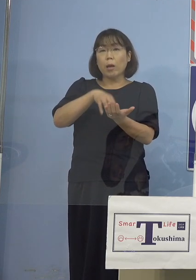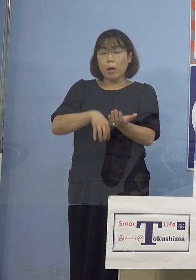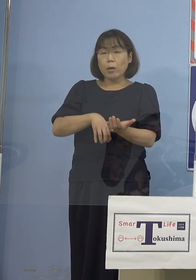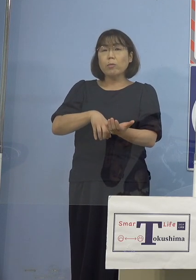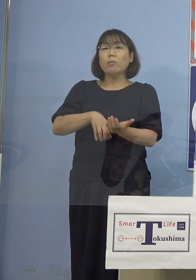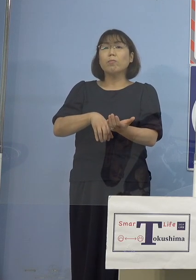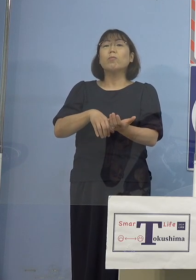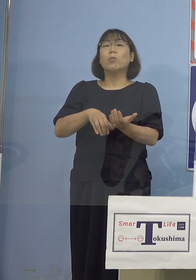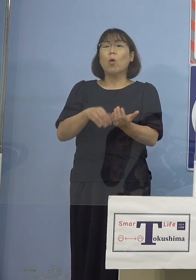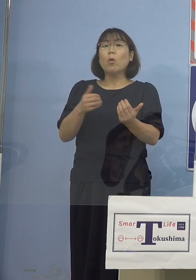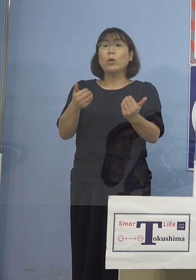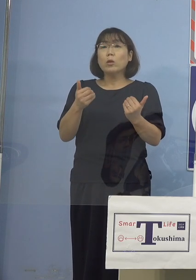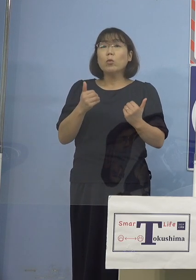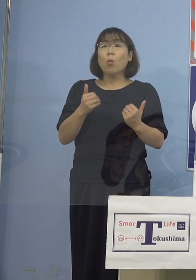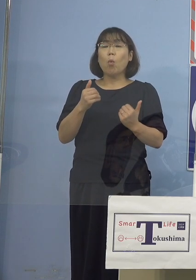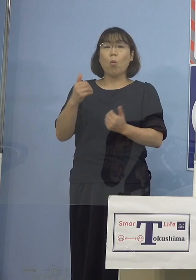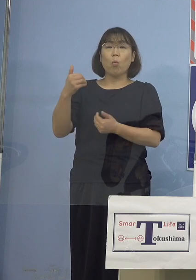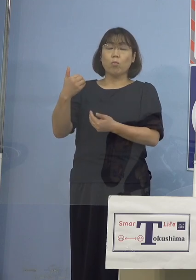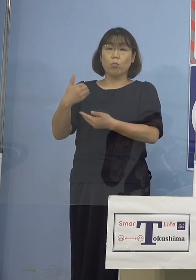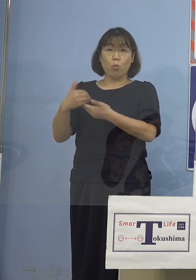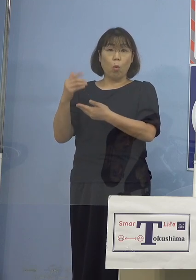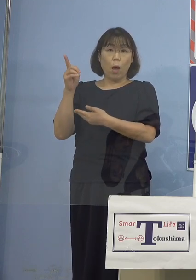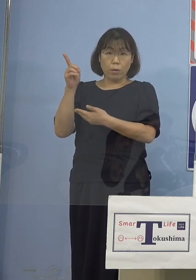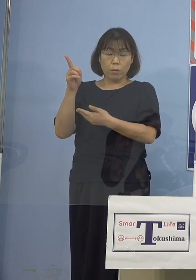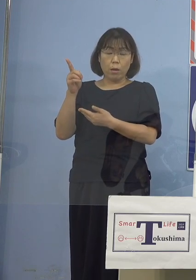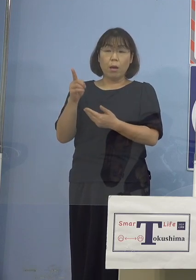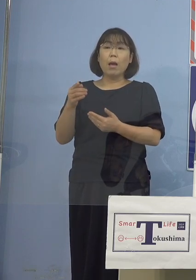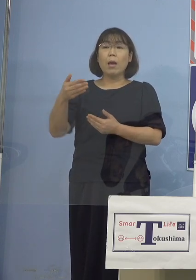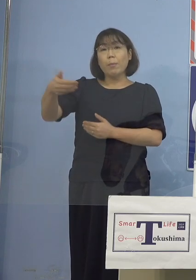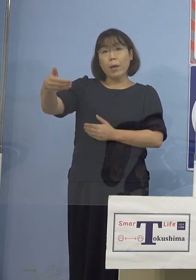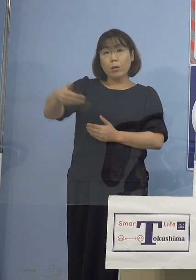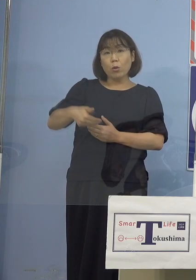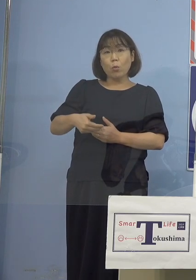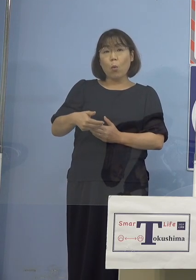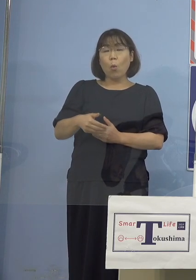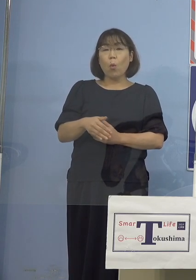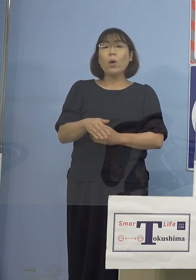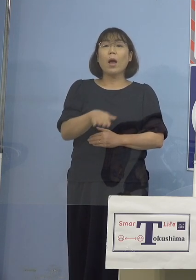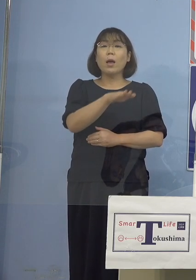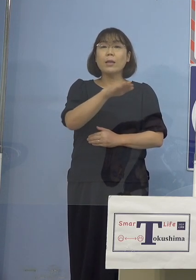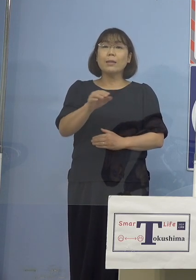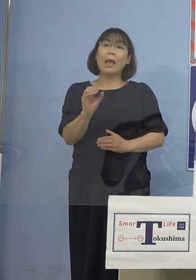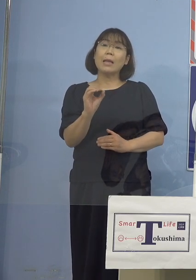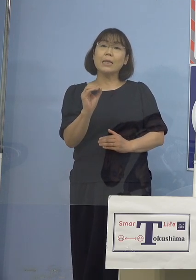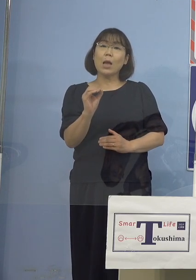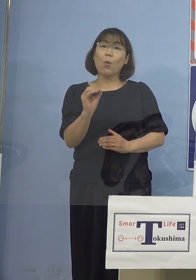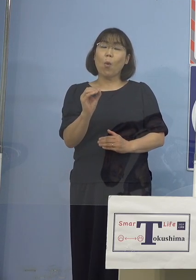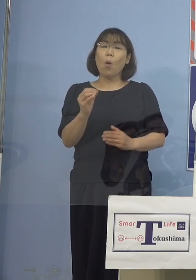そして今、ご質問がありましたいわゆる 「ステージ0」「感染観察・注意」ですね